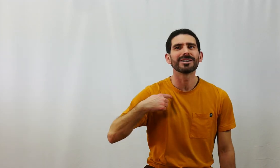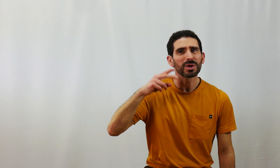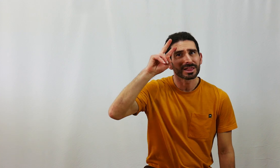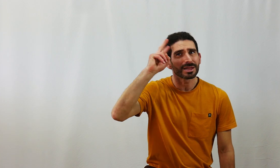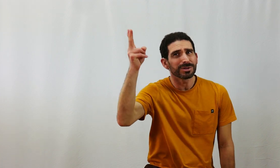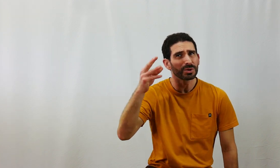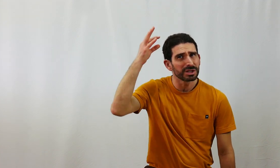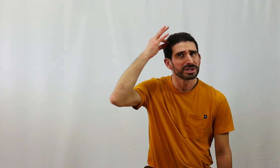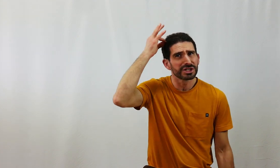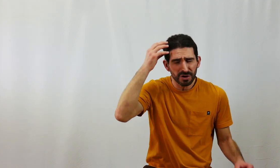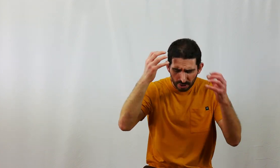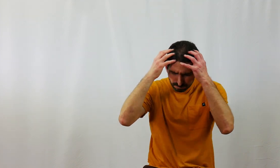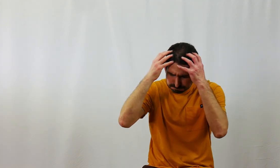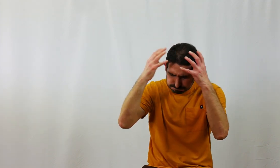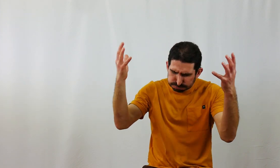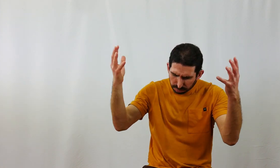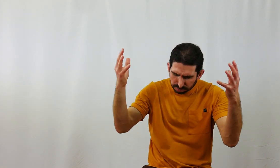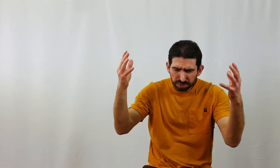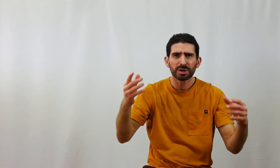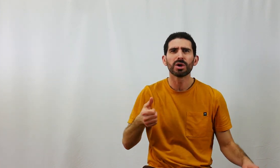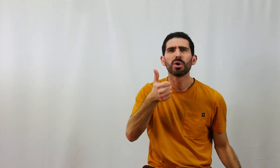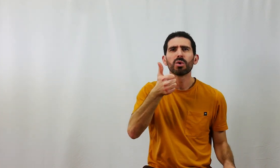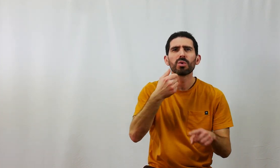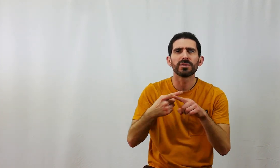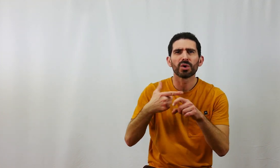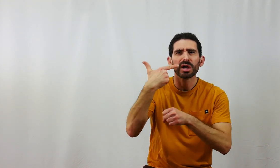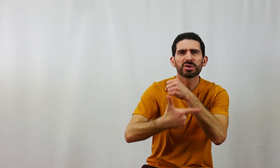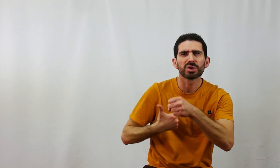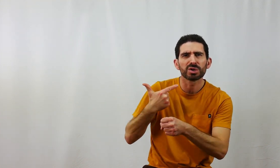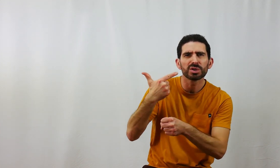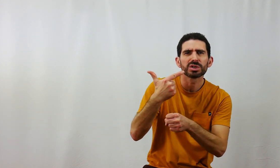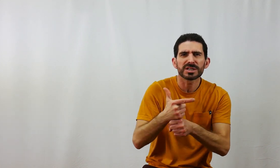D'habitude, j'ai les cheveux bien touffus. Une fois, pendant deux ans,